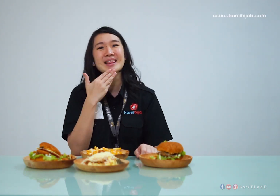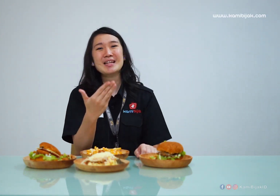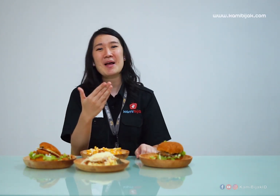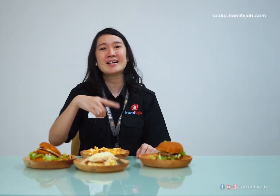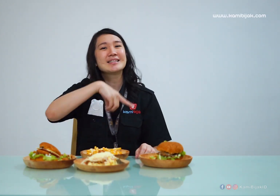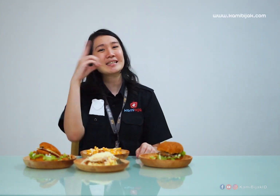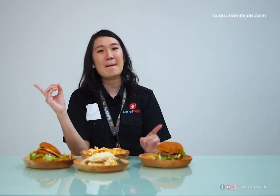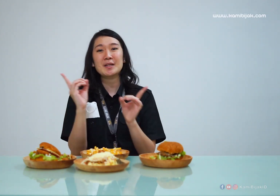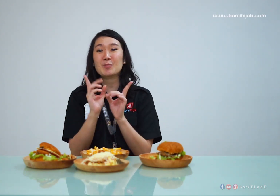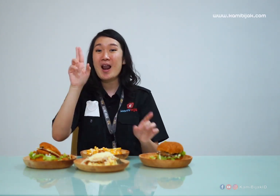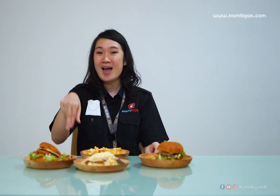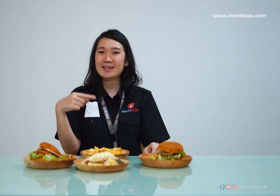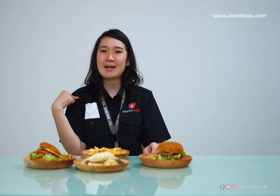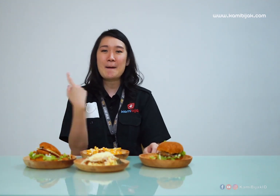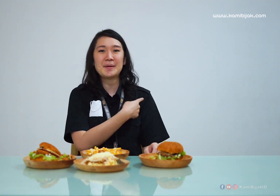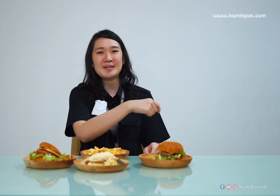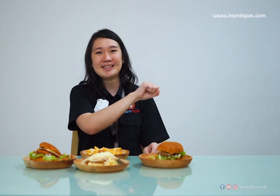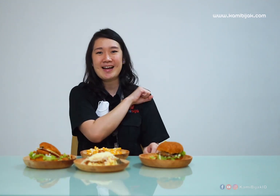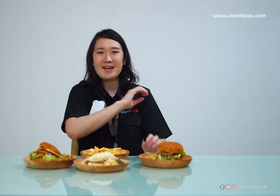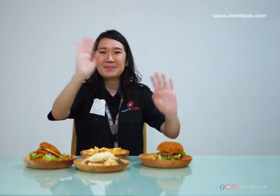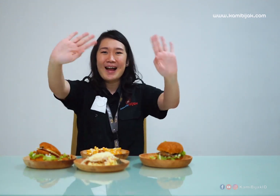Terima kasih dan sampai jumpa lagi di KamiBijak.